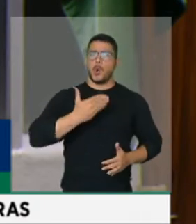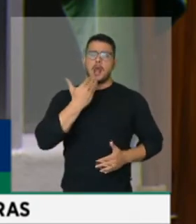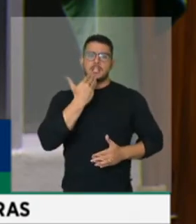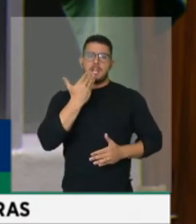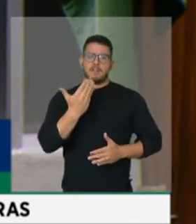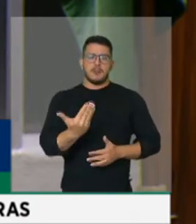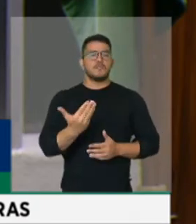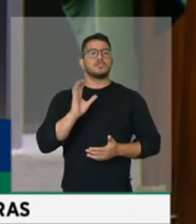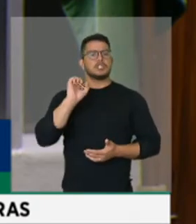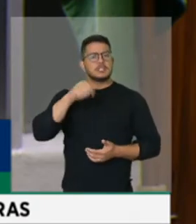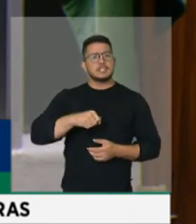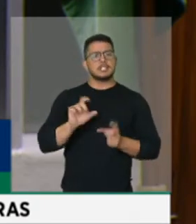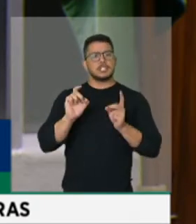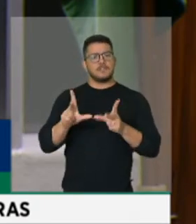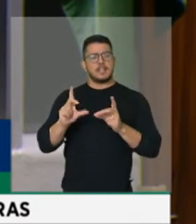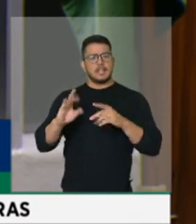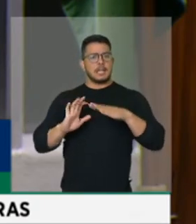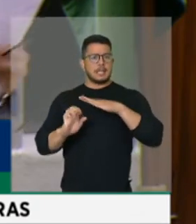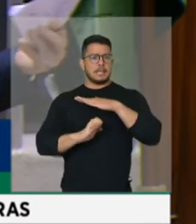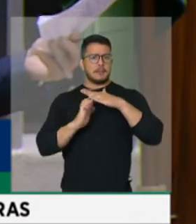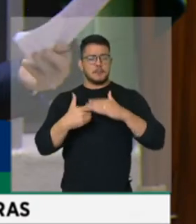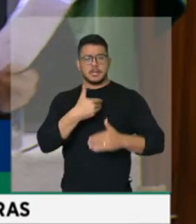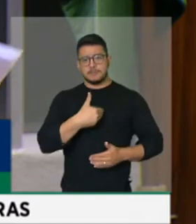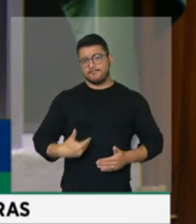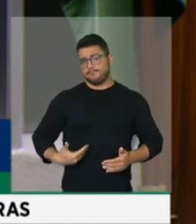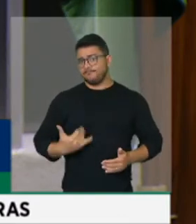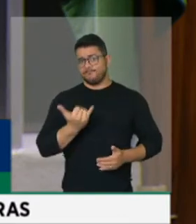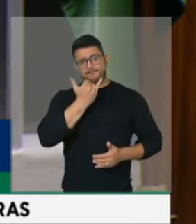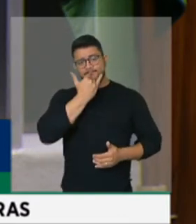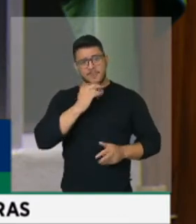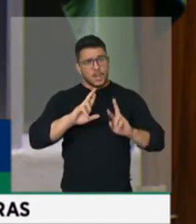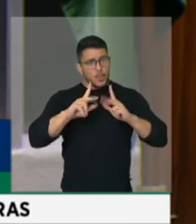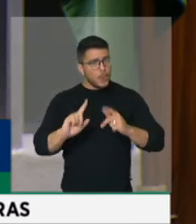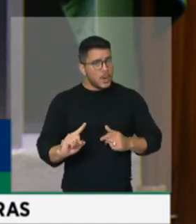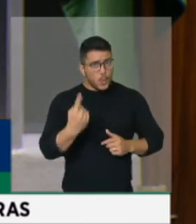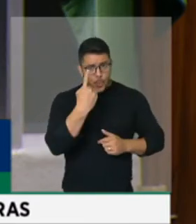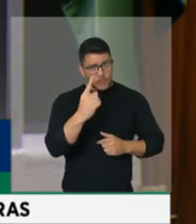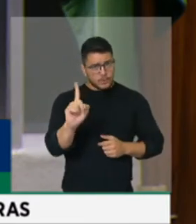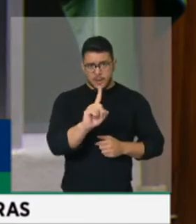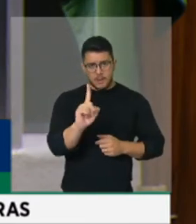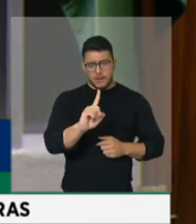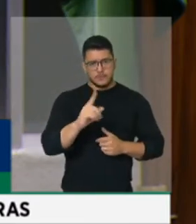OPOSIÇÃO DO PARTIDO NOVO. PARTIR NOVO, DEPUTADO VEIO É TRIBUNA... DIZENDO QUE... QUE É O ÚNICO PARTIDO QUE TEM